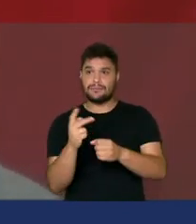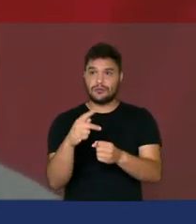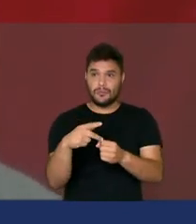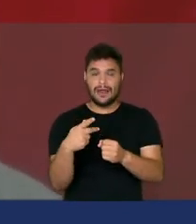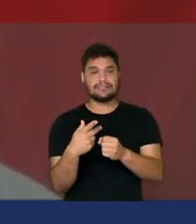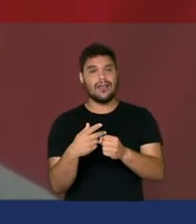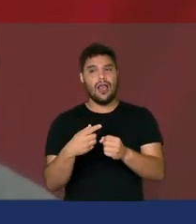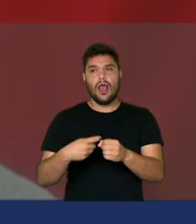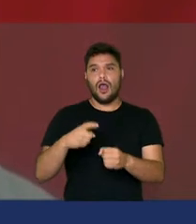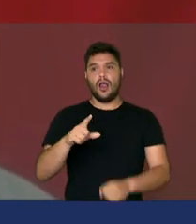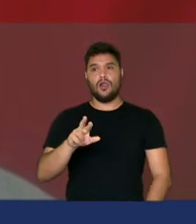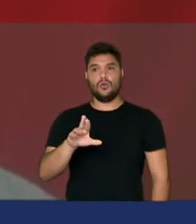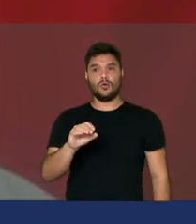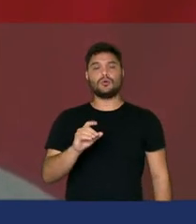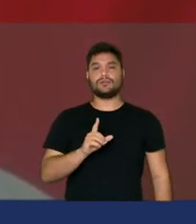AÍ SE EXPLICA O LUCRO DA PETROBRAS. ANO PASSADO A